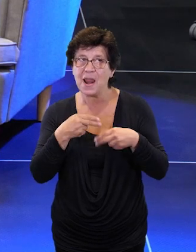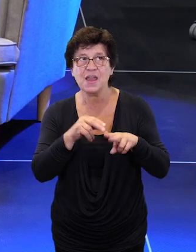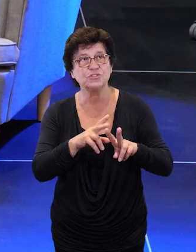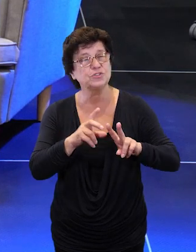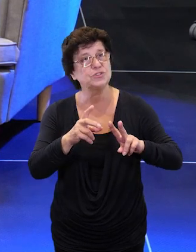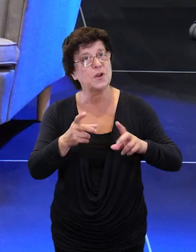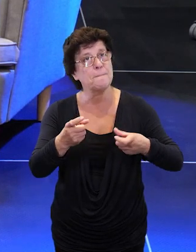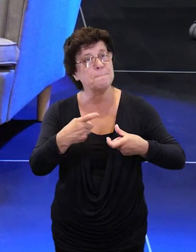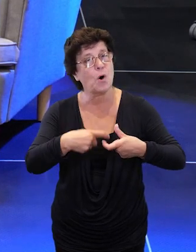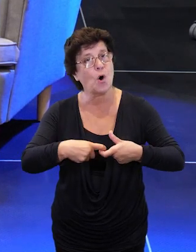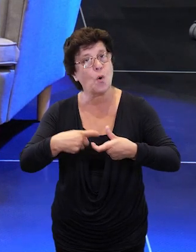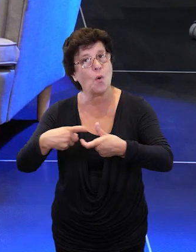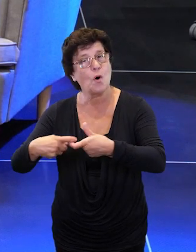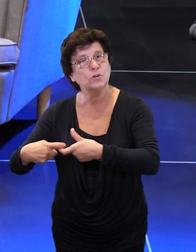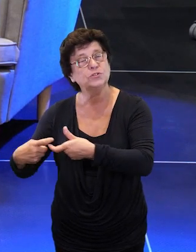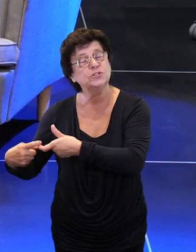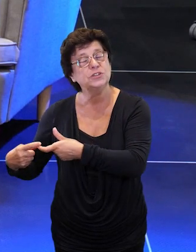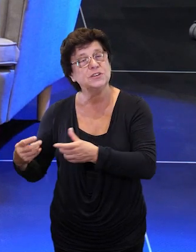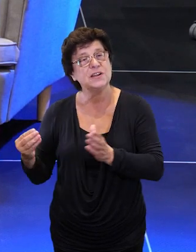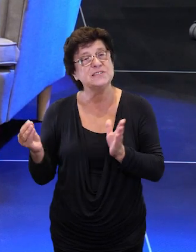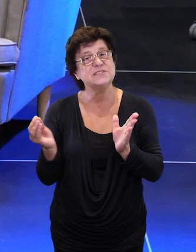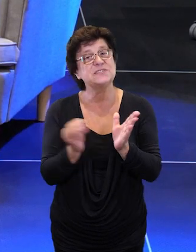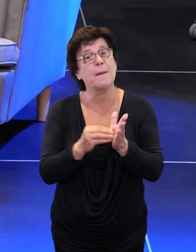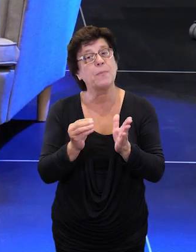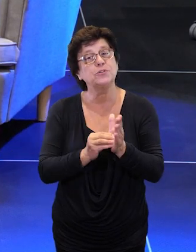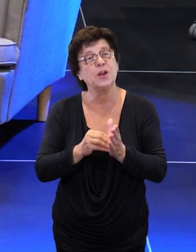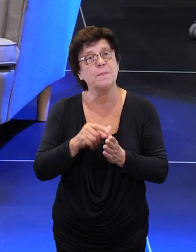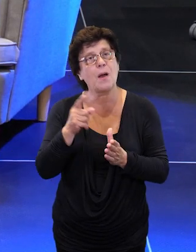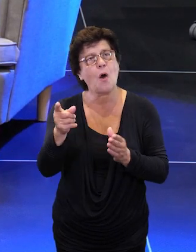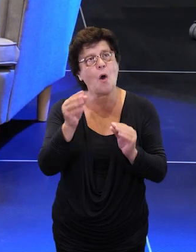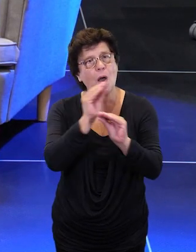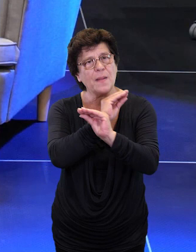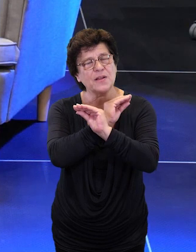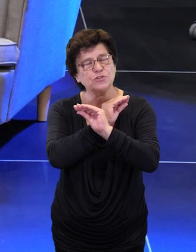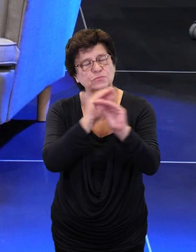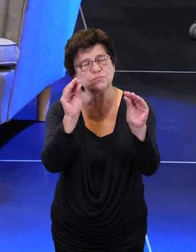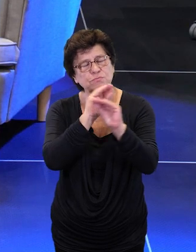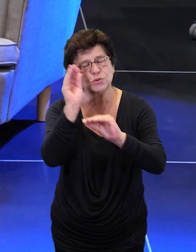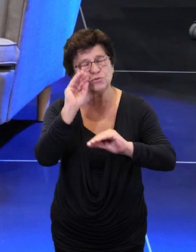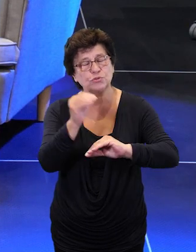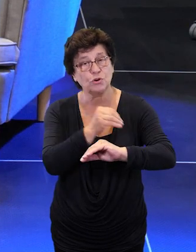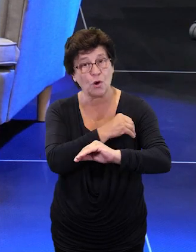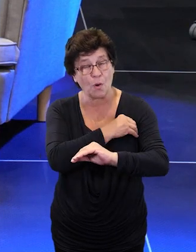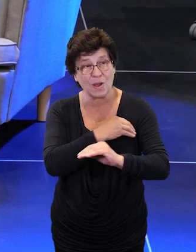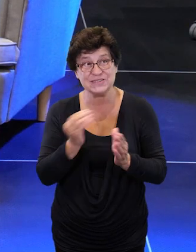zapotrzebowanie, jeśli chodzi o edukację. Bo zapotrzebowanie jest, chętni są,